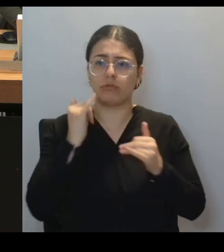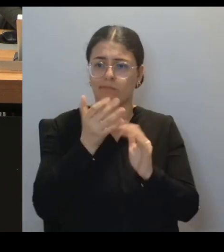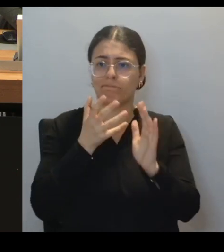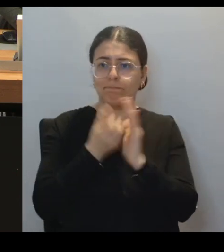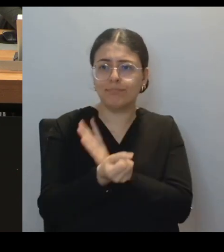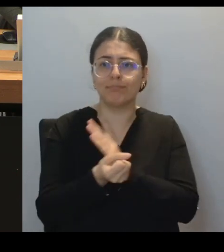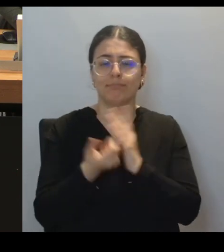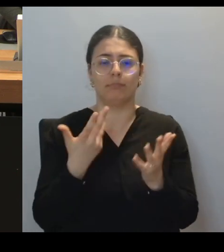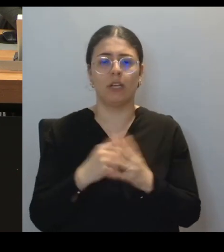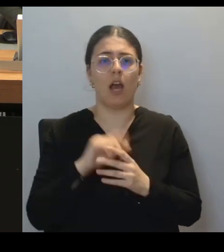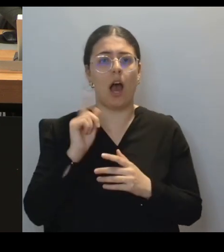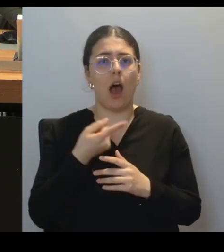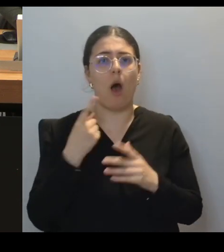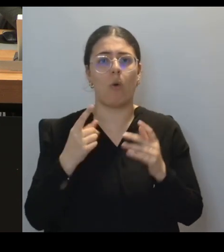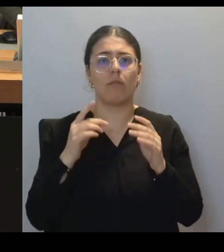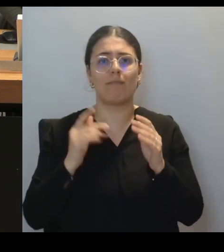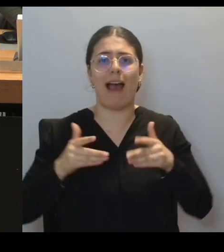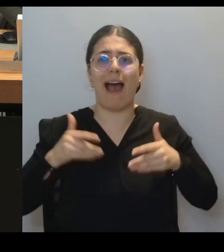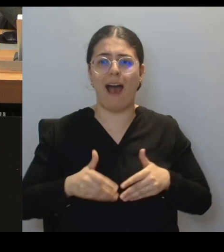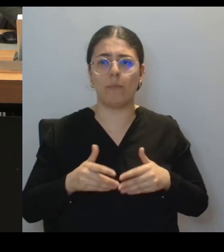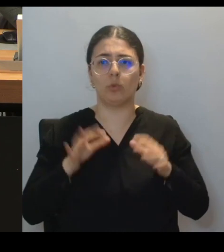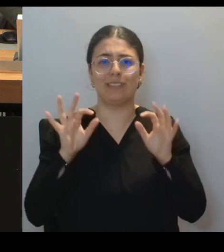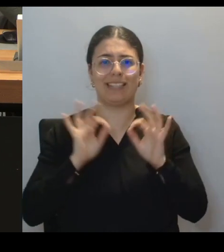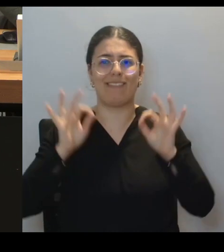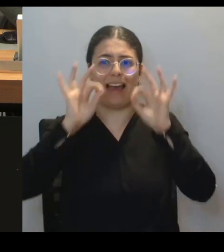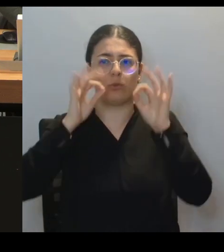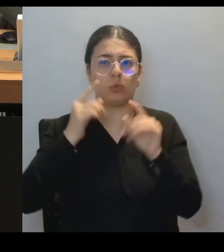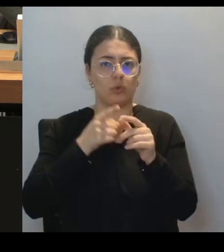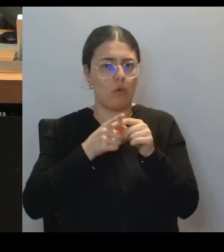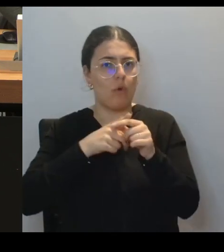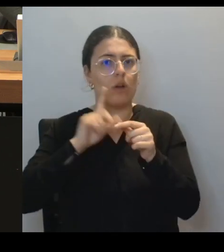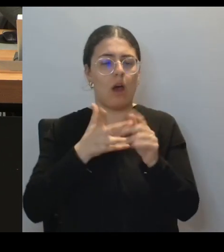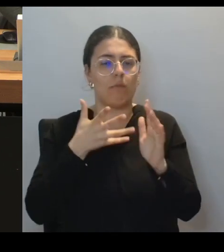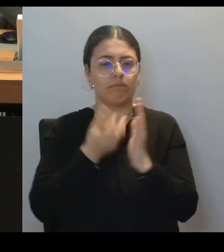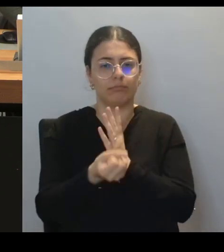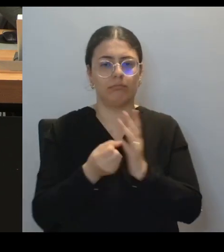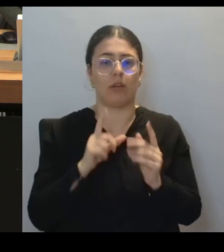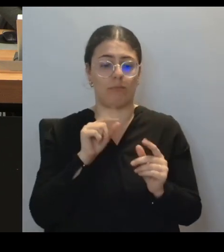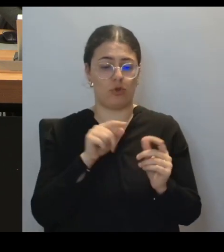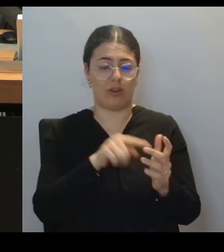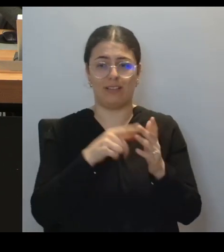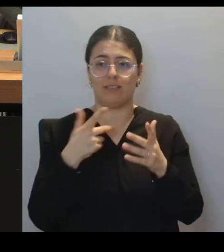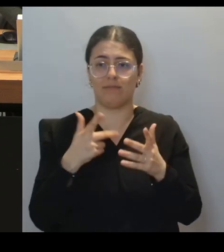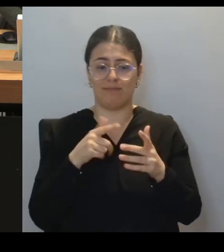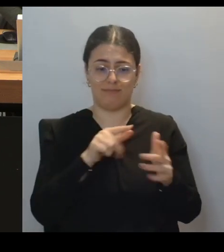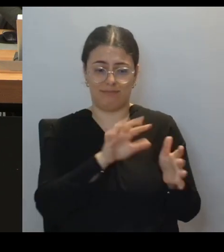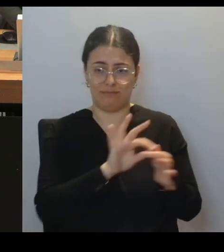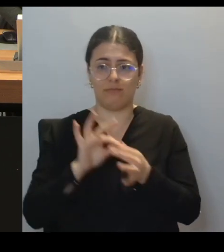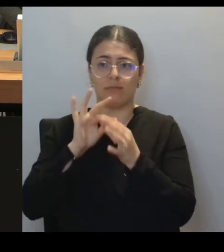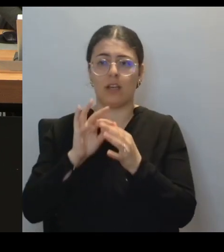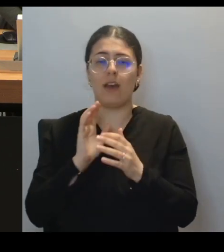Aus dieser kann man dann die verdeckte Armut durchaus ableiten. Der Senat schaut sich die Armutsgefährdungsschwelle an